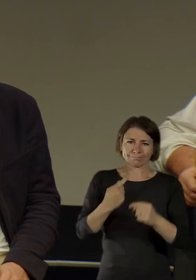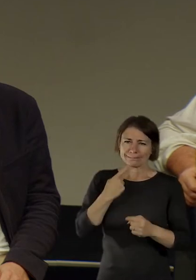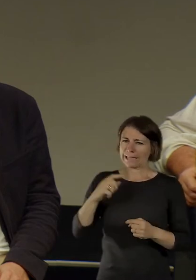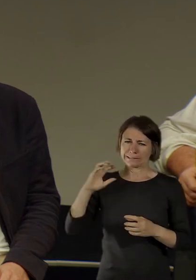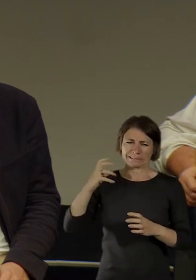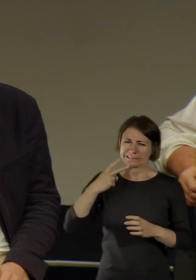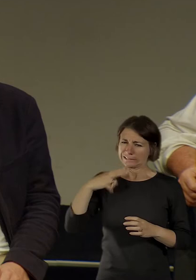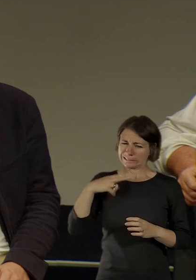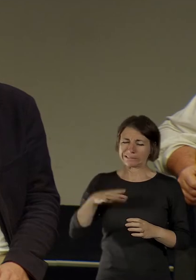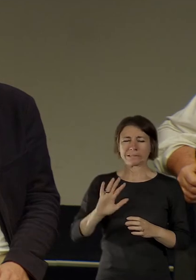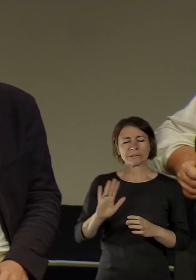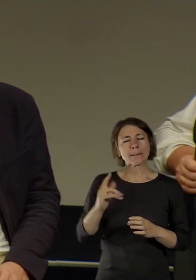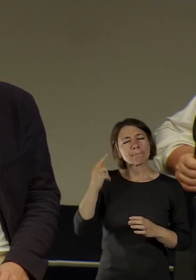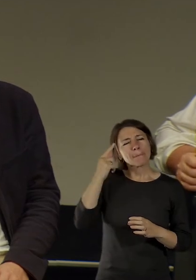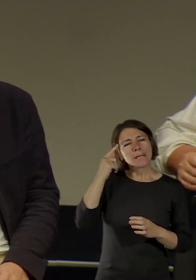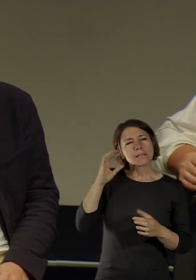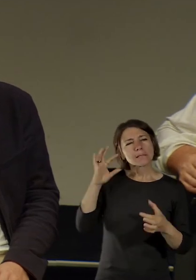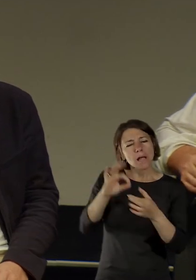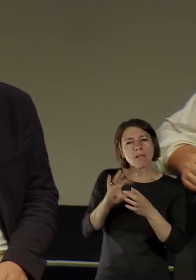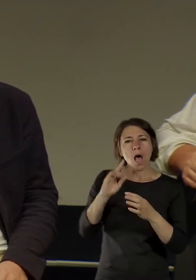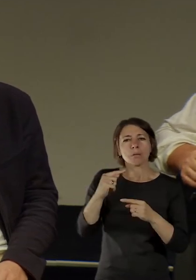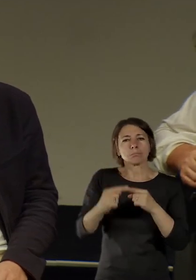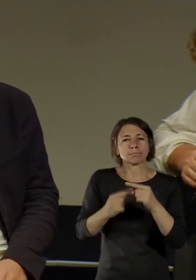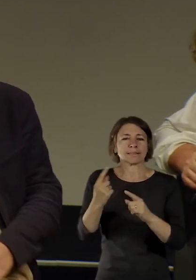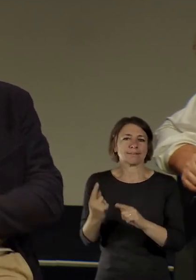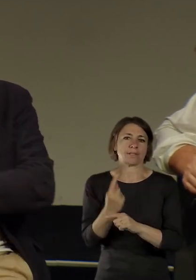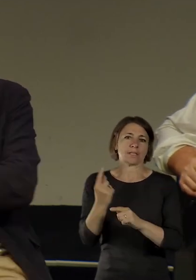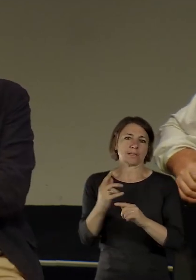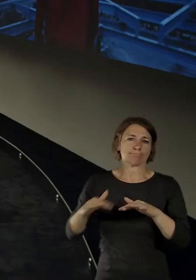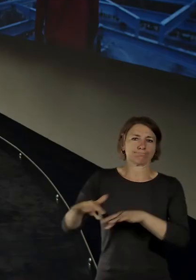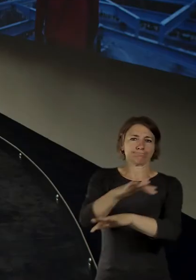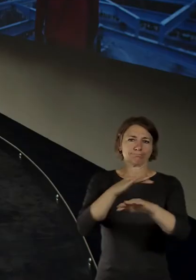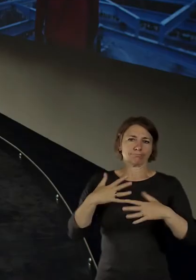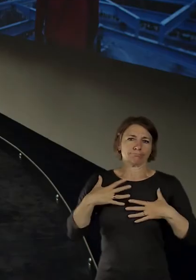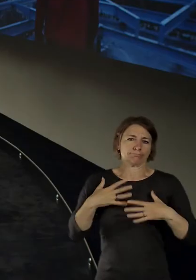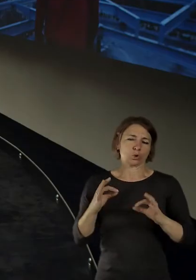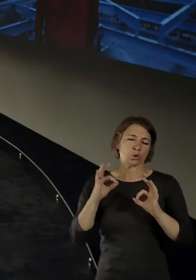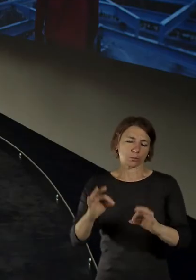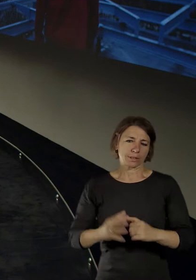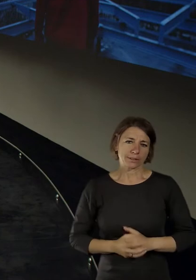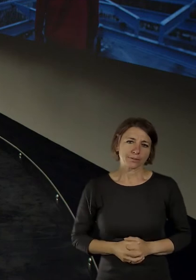klimaticky příznivější řešení. Já jsem možná rád, že Jirka řekl to slovo zahušťování,